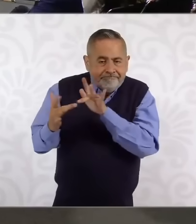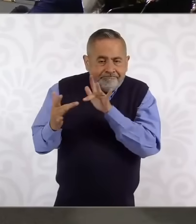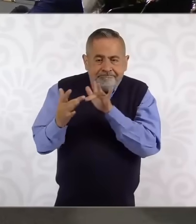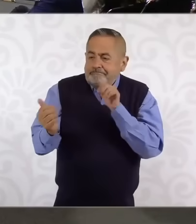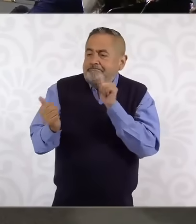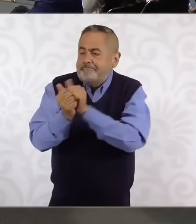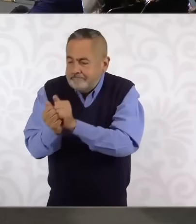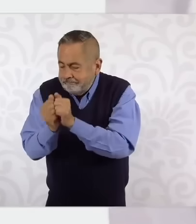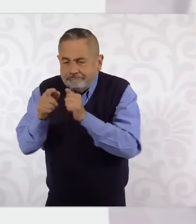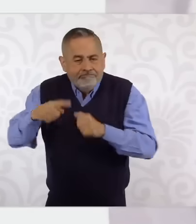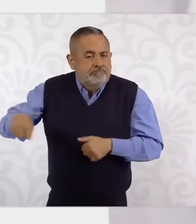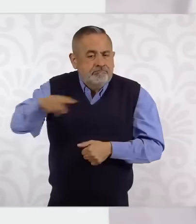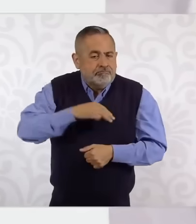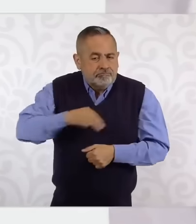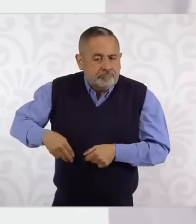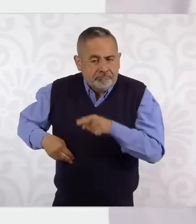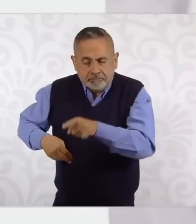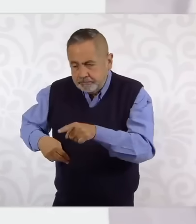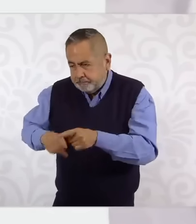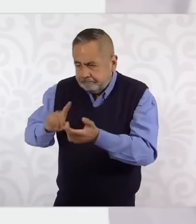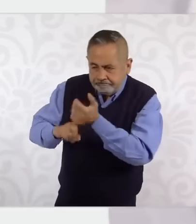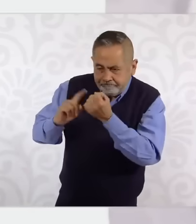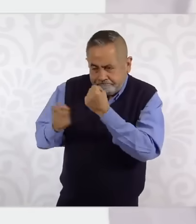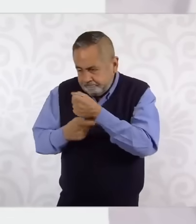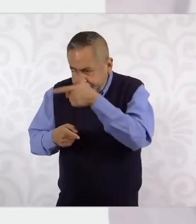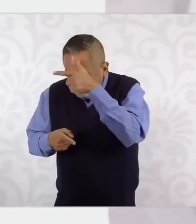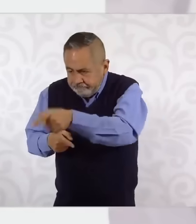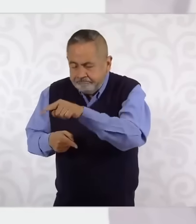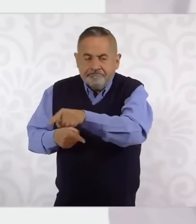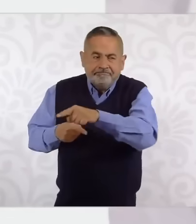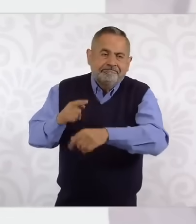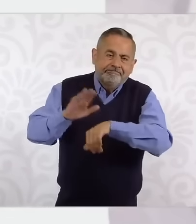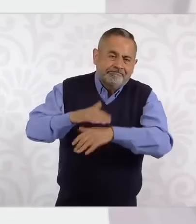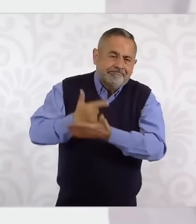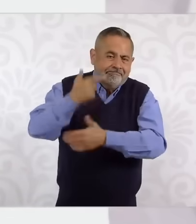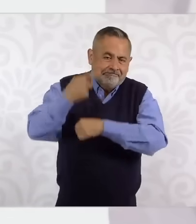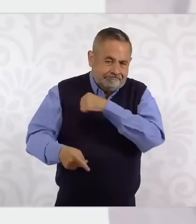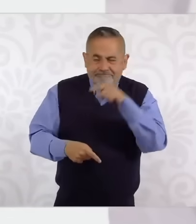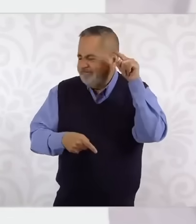atención a las causas que hemos identificado pues que son municipios que lo requieren todavía más.